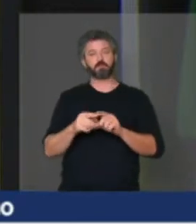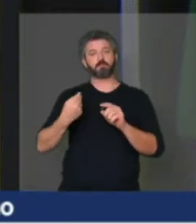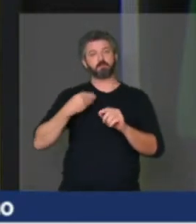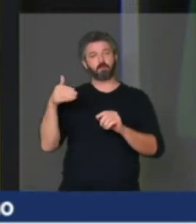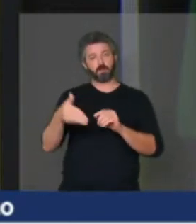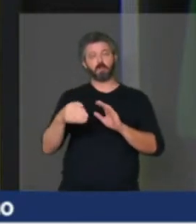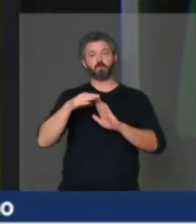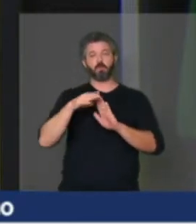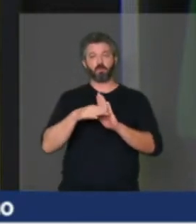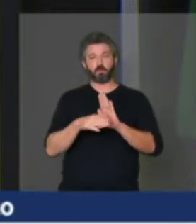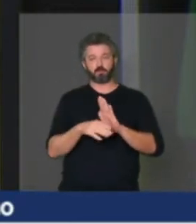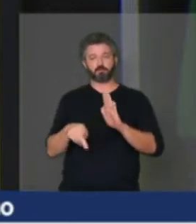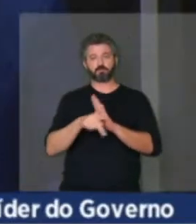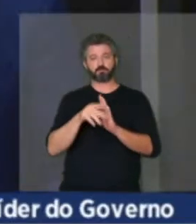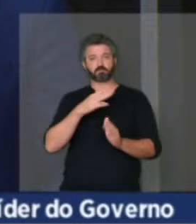NA MARINHA DO BRASIL. ENTÃO FICA AQUI A PRESTAÇÃO DE